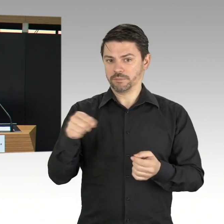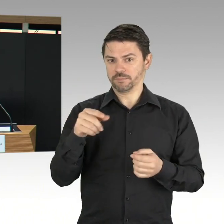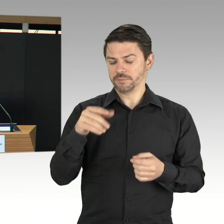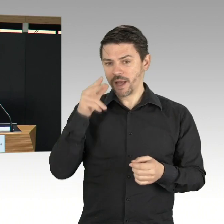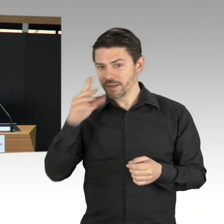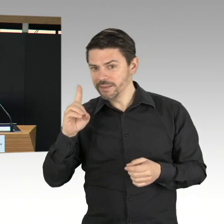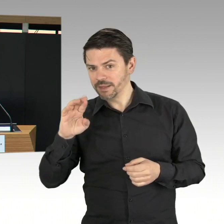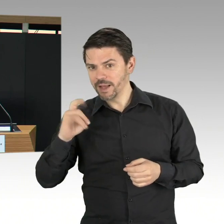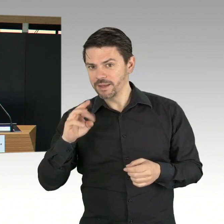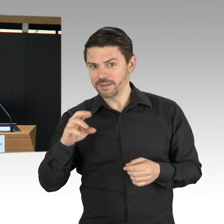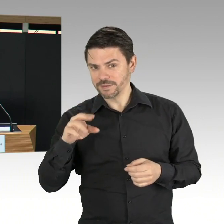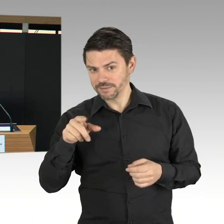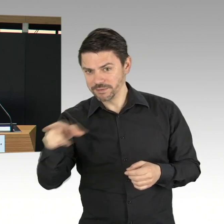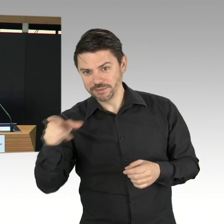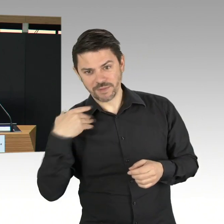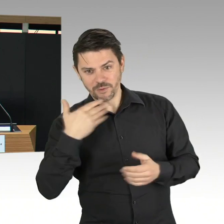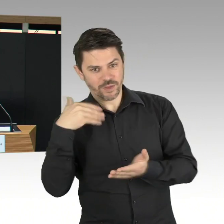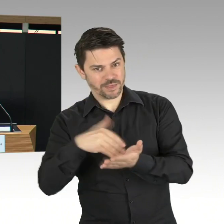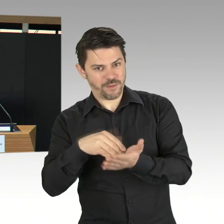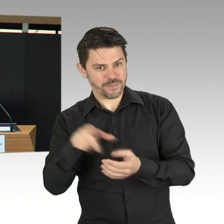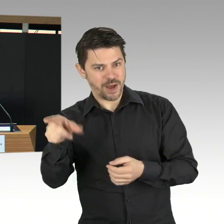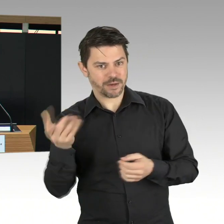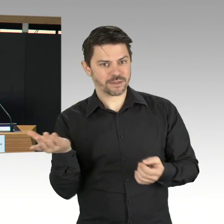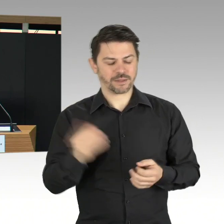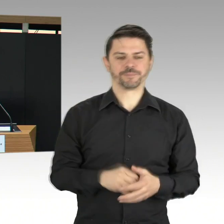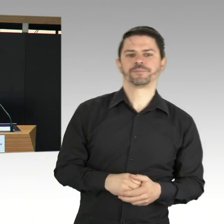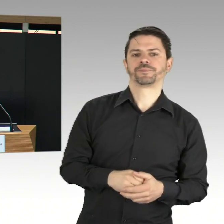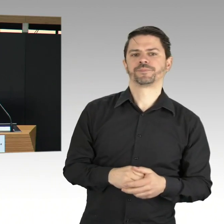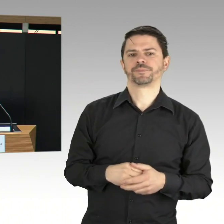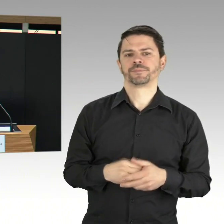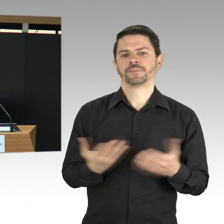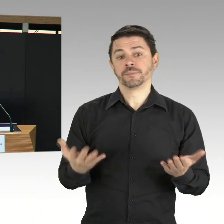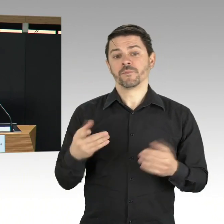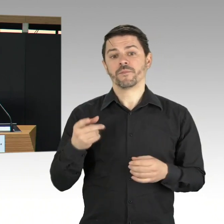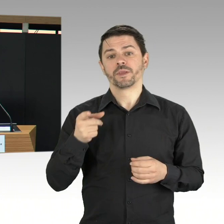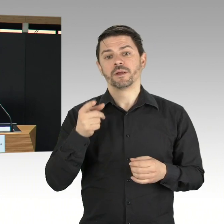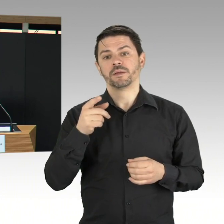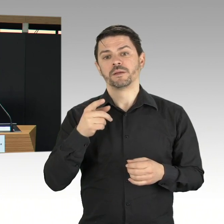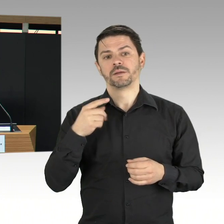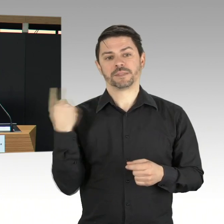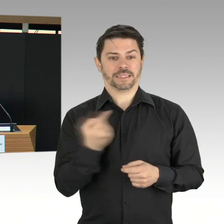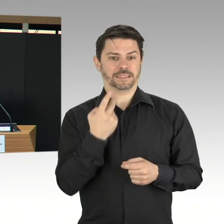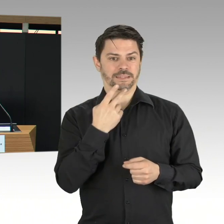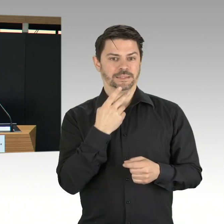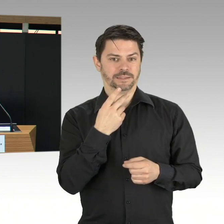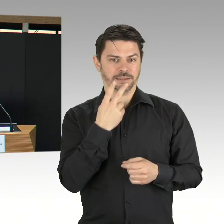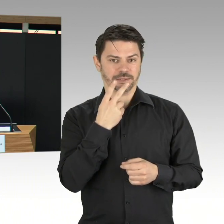Auch und deshalb, und deshalb, Herr Dregger, schämen Sie sich,